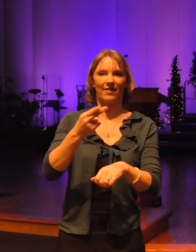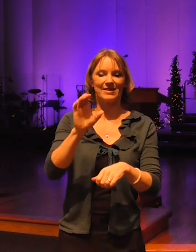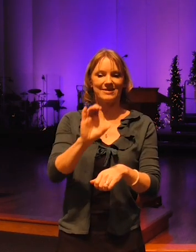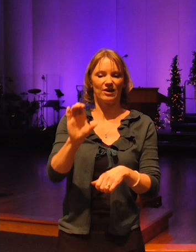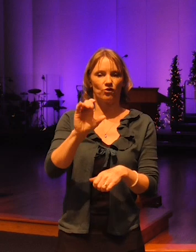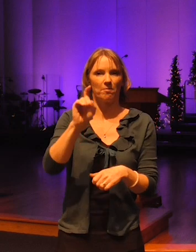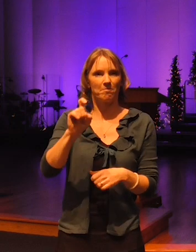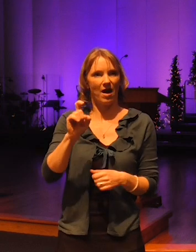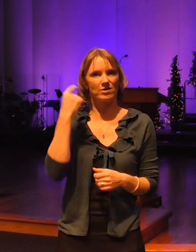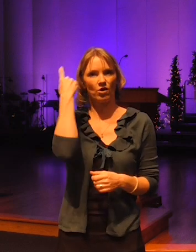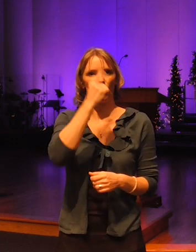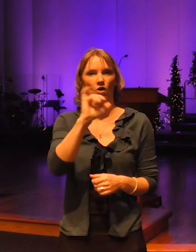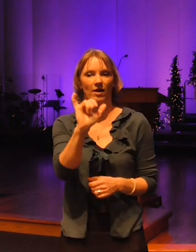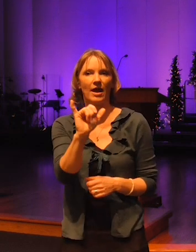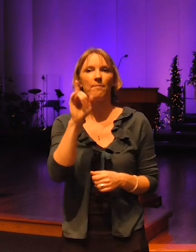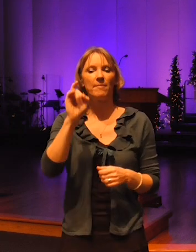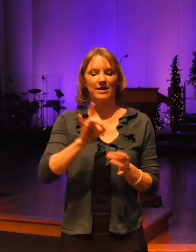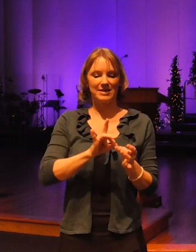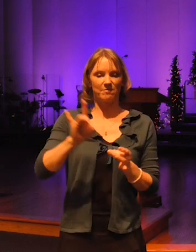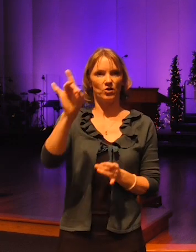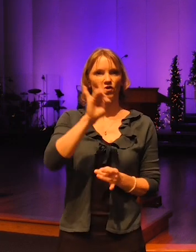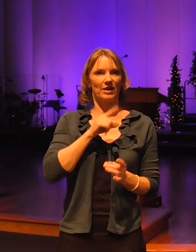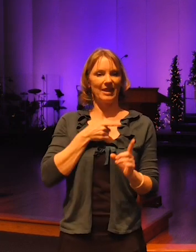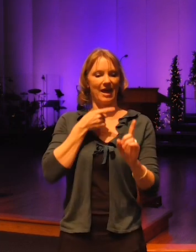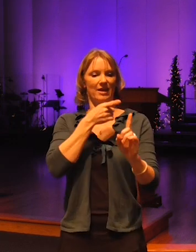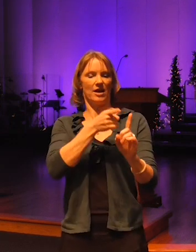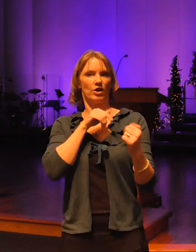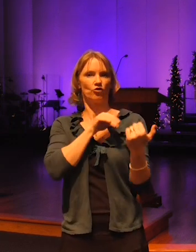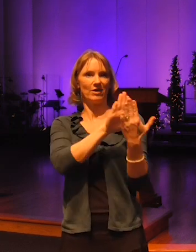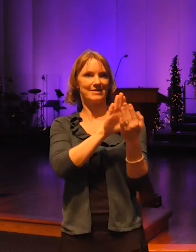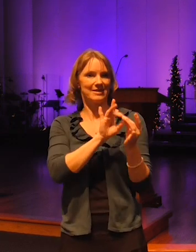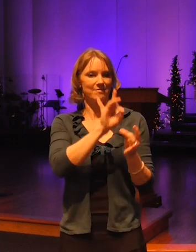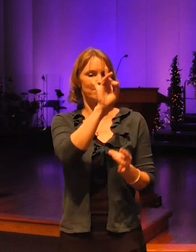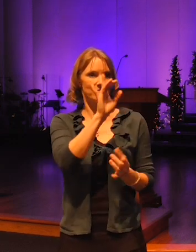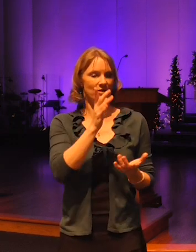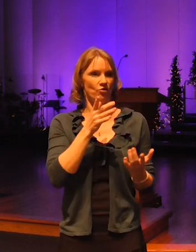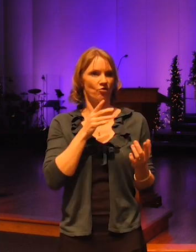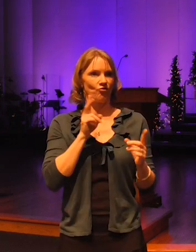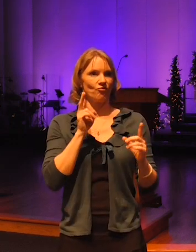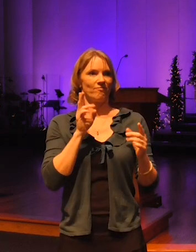que hable de la relevancia de Nuestra Vidas que nos ayudan a vivir como mejores personas en mejores